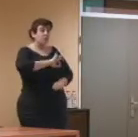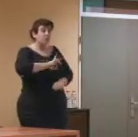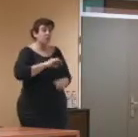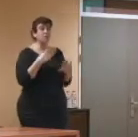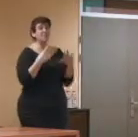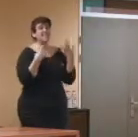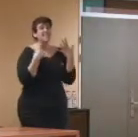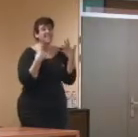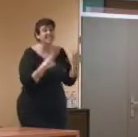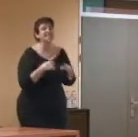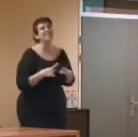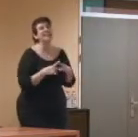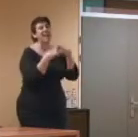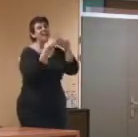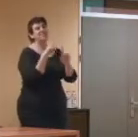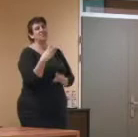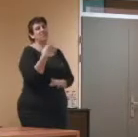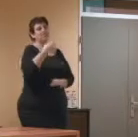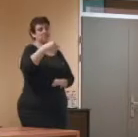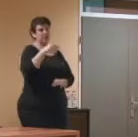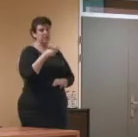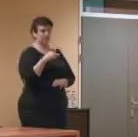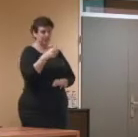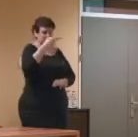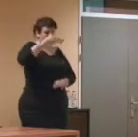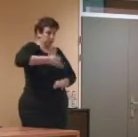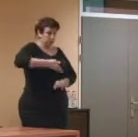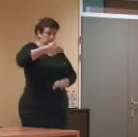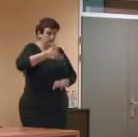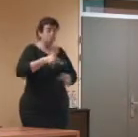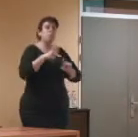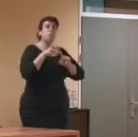algo que es importante. Pero es que esto llega a todos, desde las fundaciones